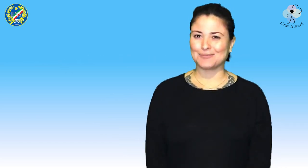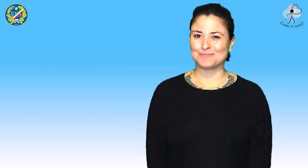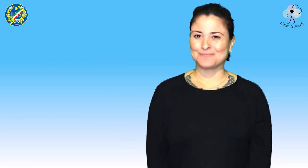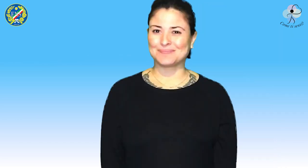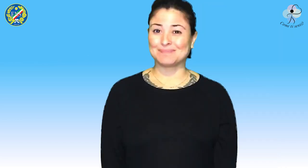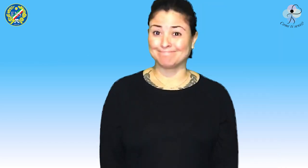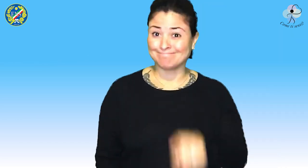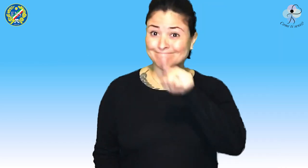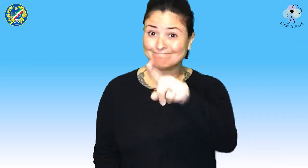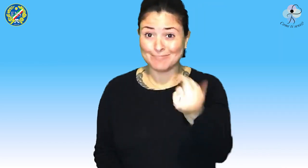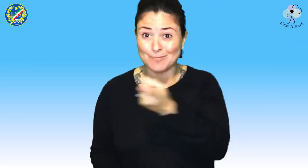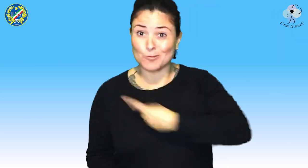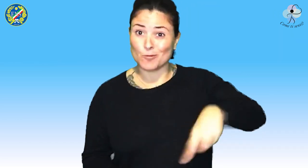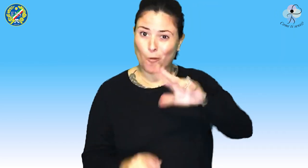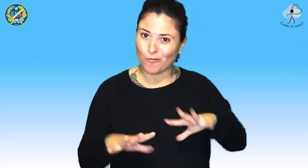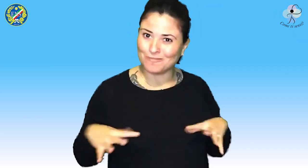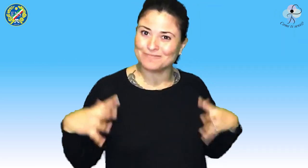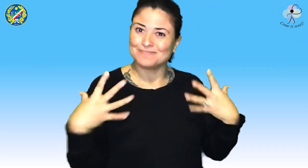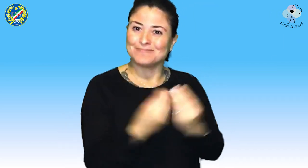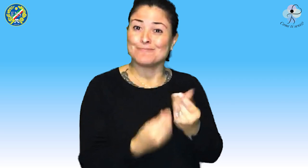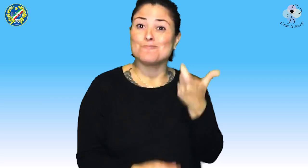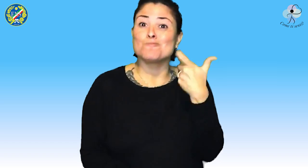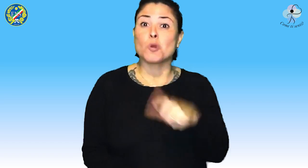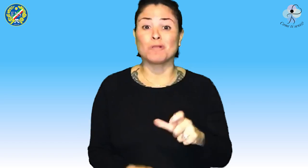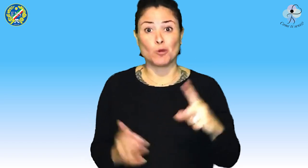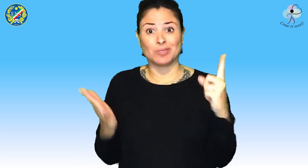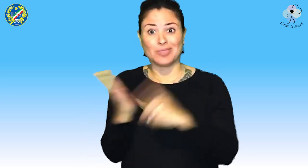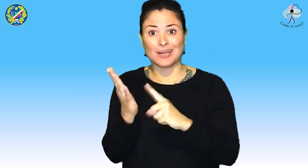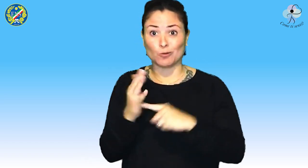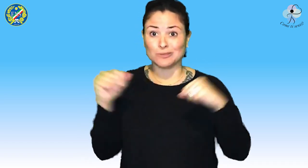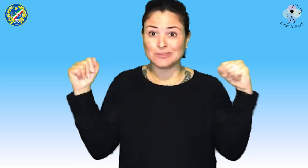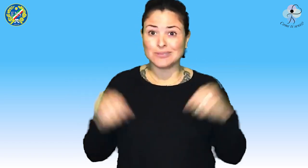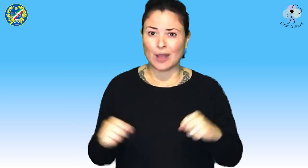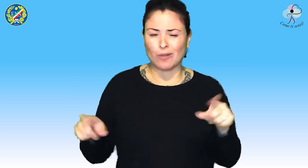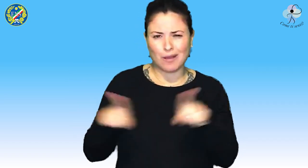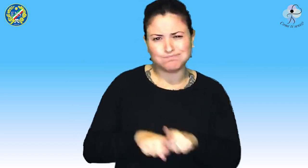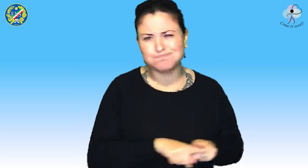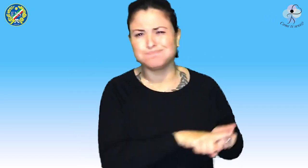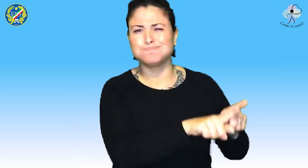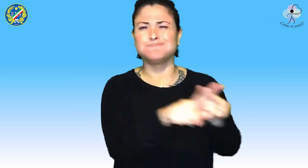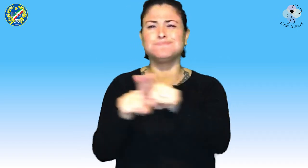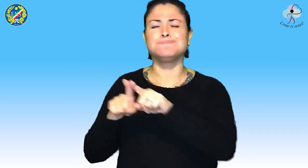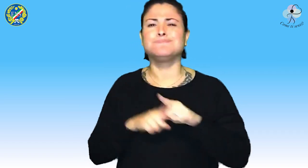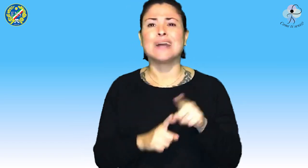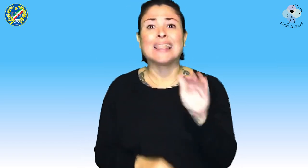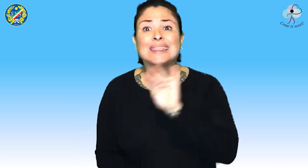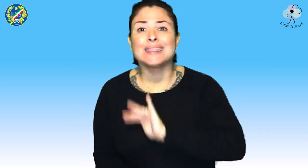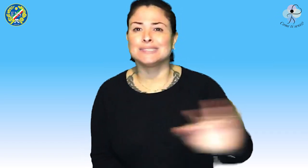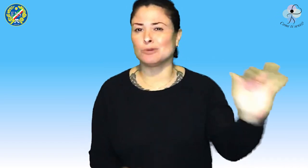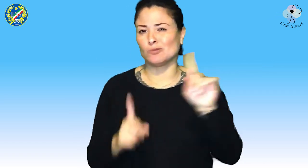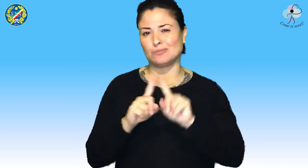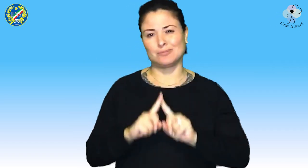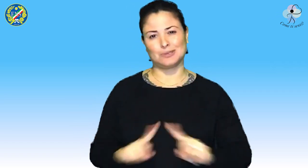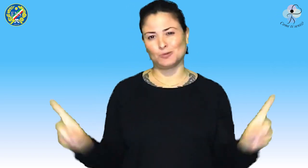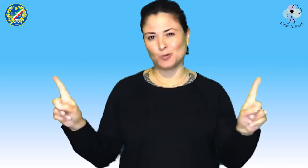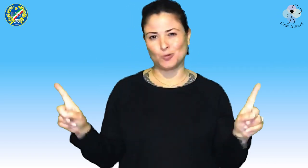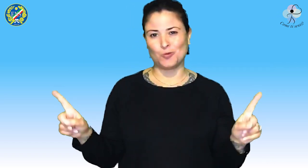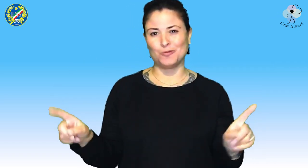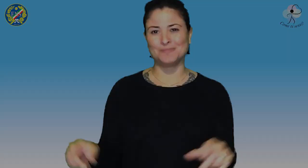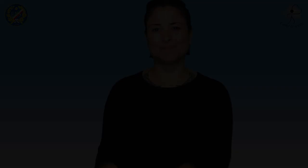Unisciti a noi, perché il diritto alla salute deve essere garantito a tuttu senza discriminazioni!